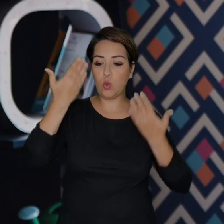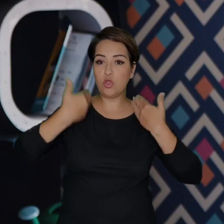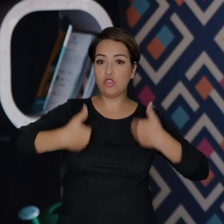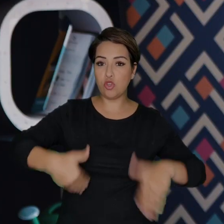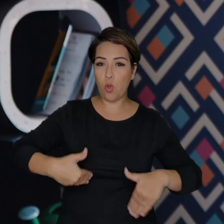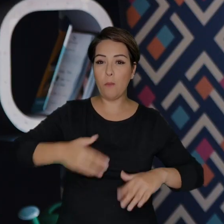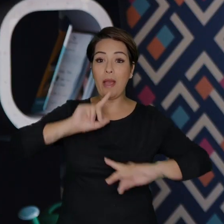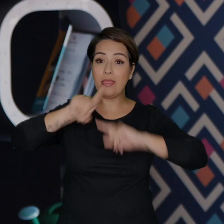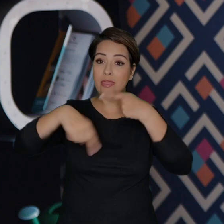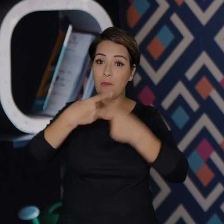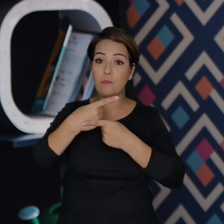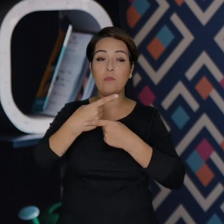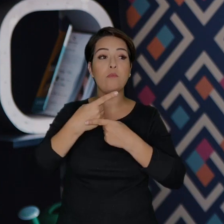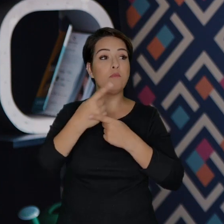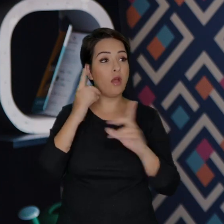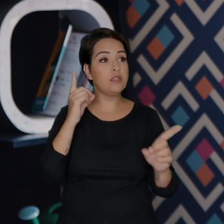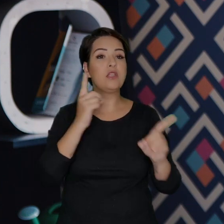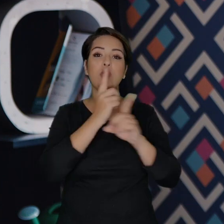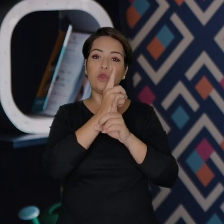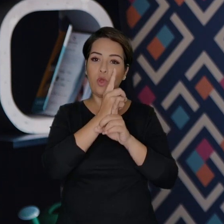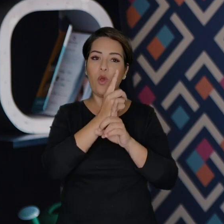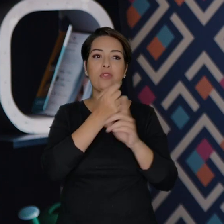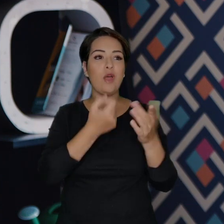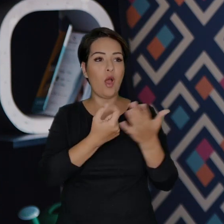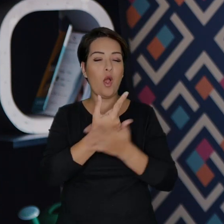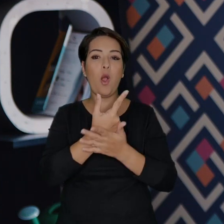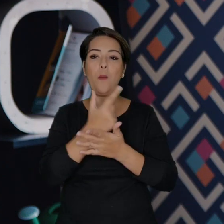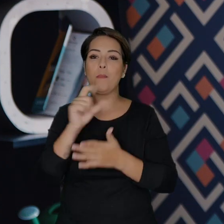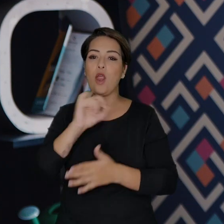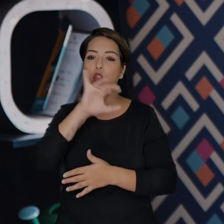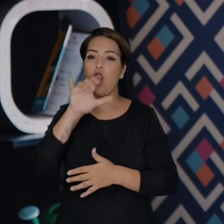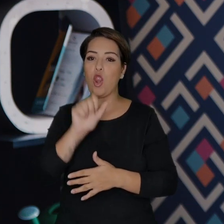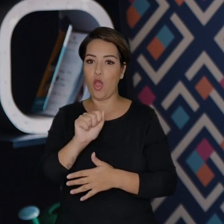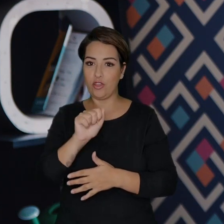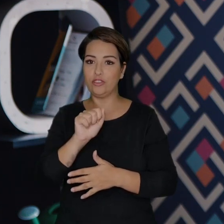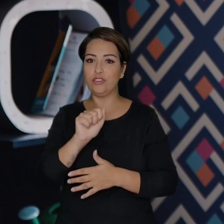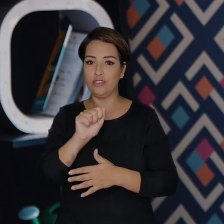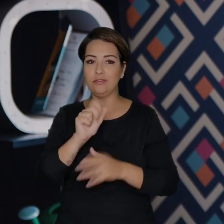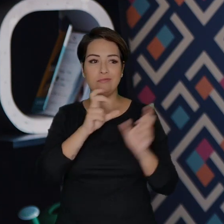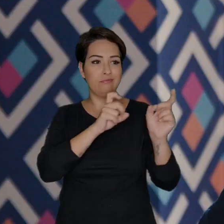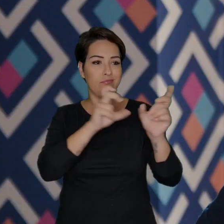e poucos dias depois você consegue encontrar isso nas lojas de departamento.